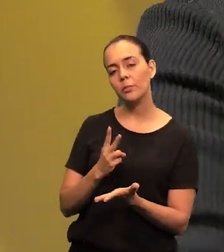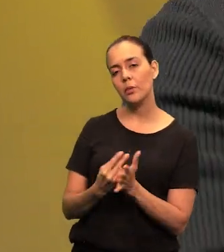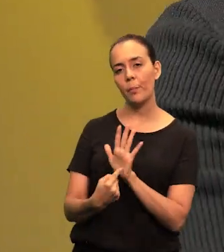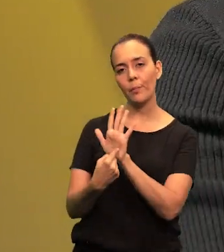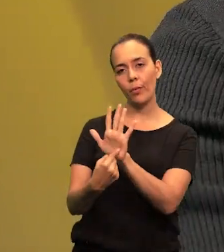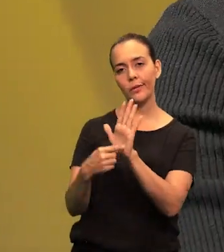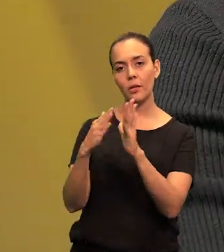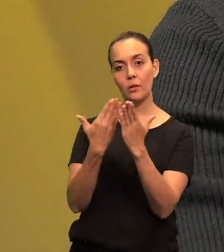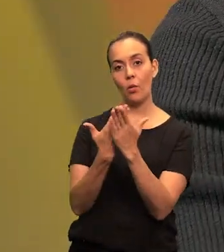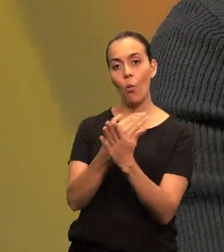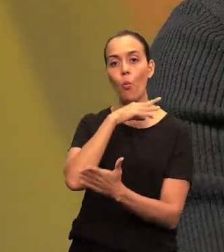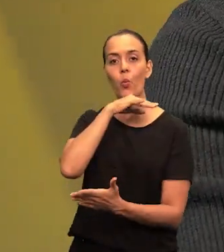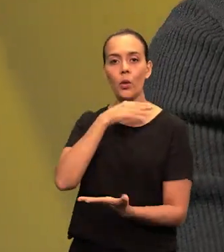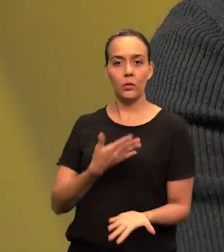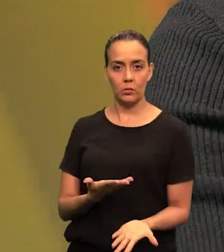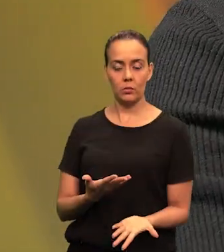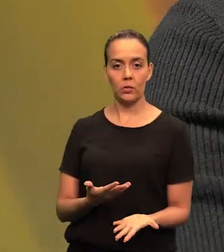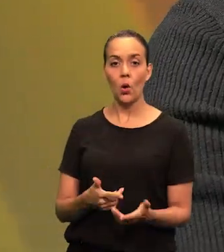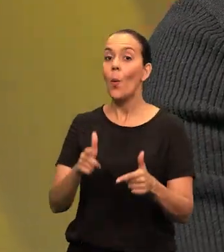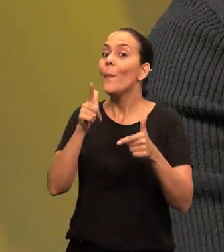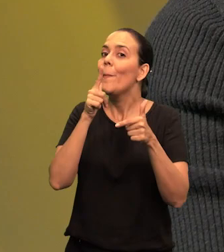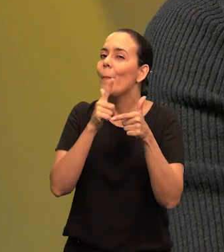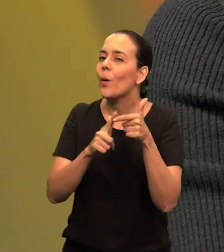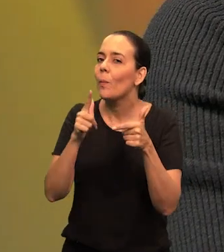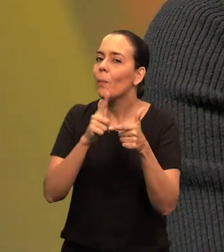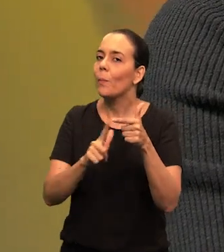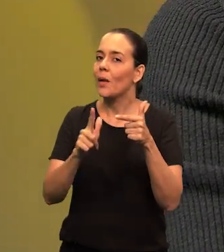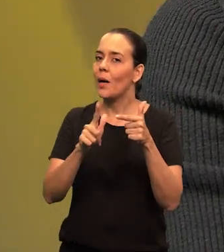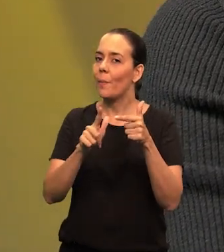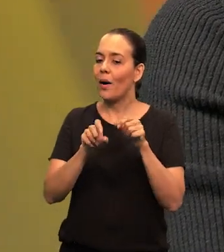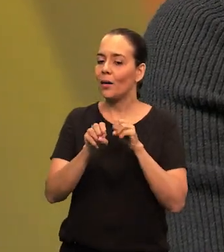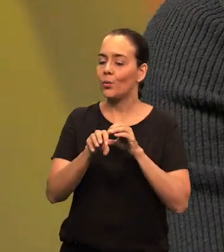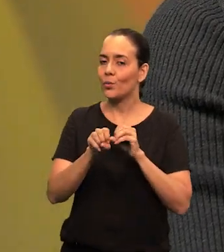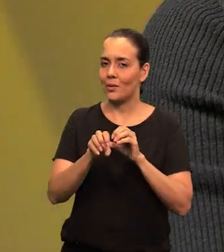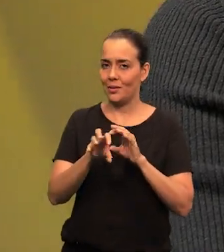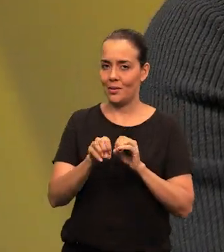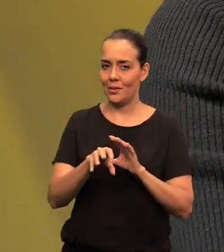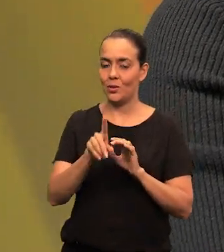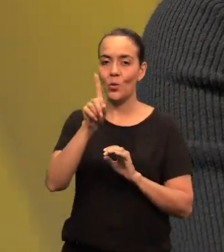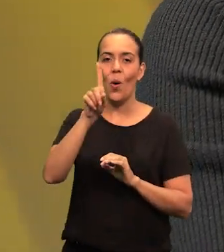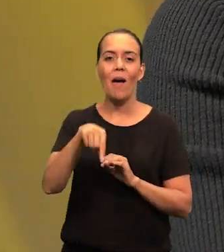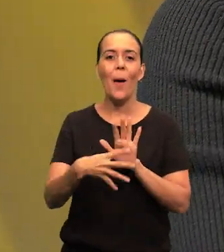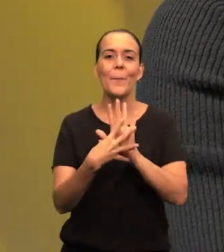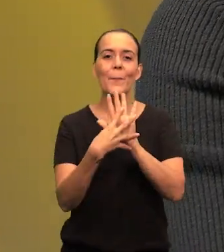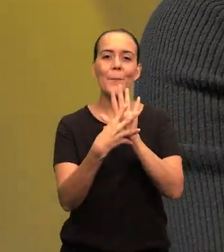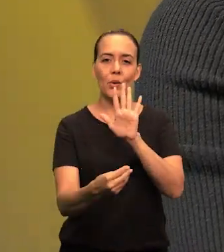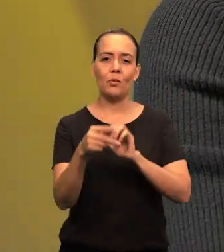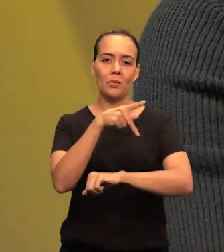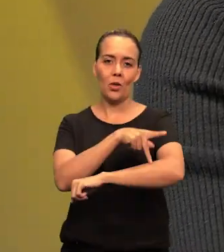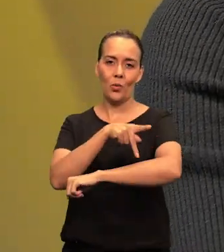Então o problema não é esse, é o que o Cortella está trazendo. O problema da educação, de fato, é o modelo pedagógico